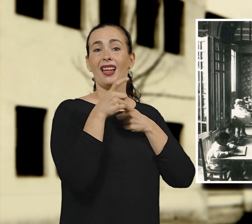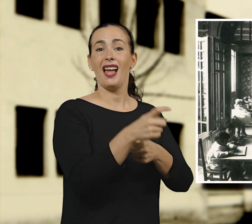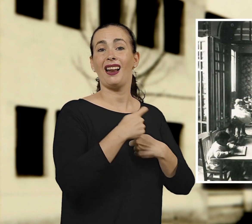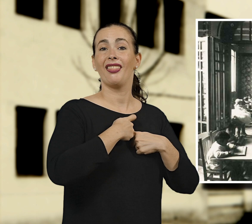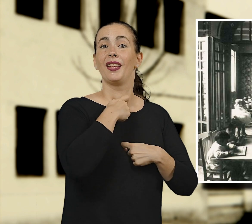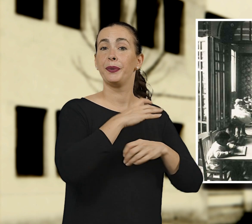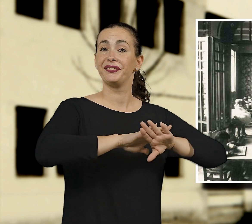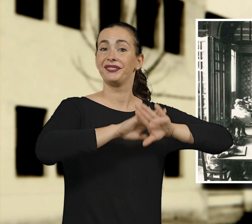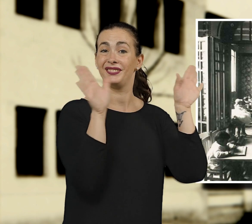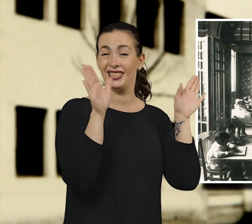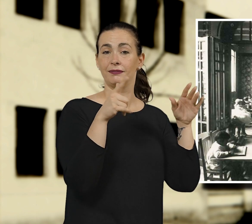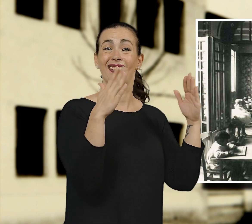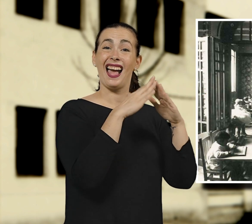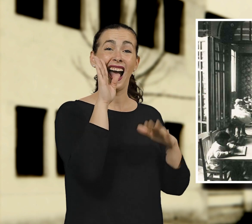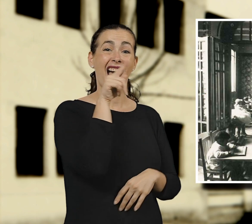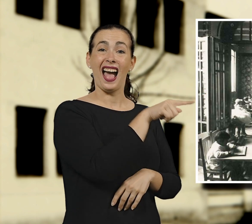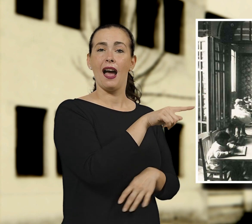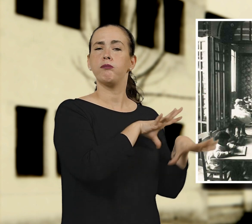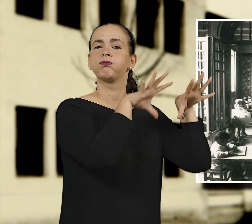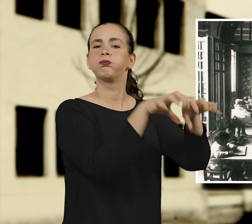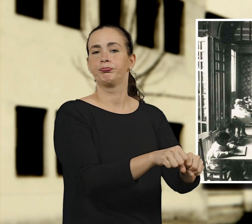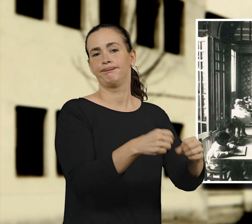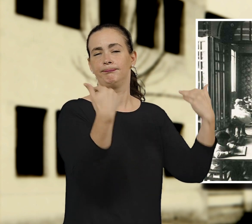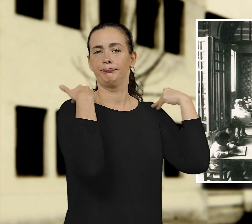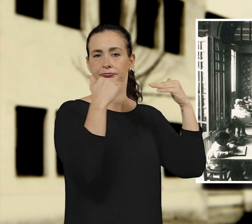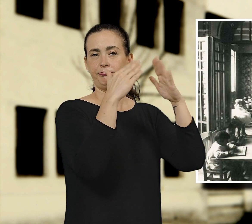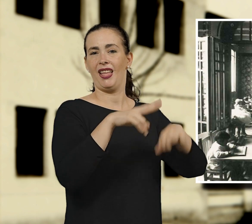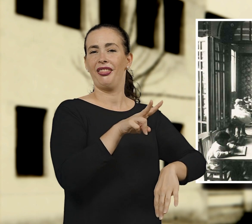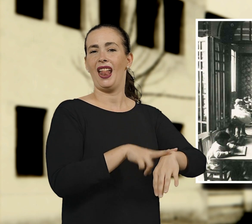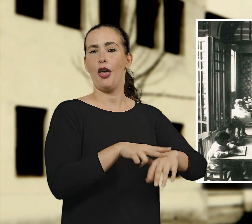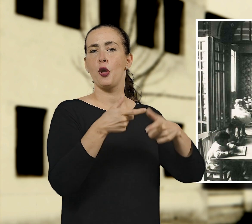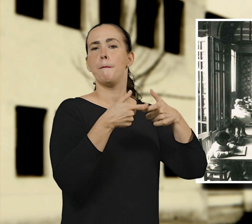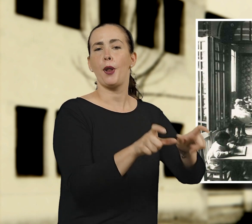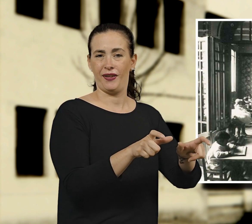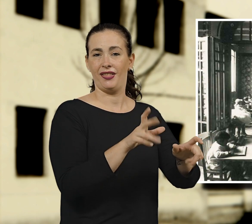A l’acabar la Guerra Civil, l’edifici va ser ocupat per la Delegación Provincial del Frente de Juventudes